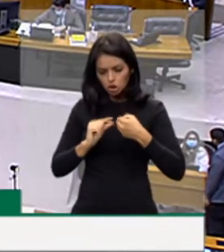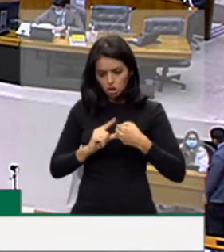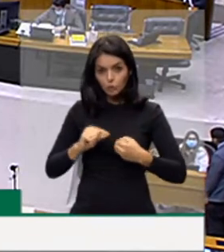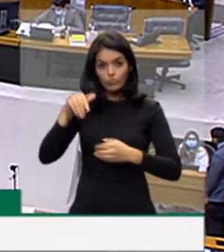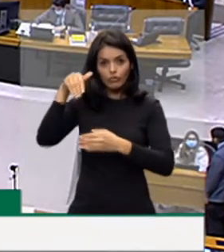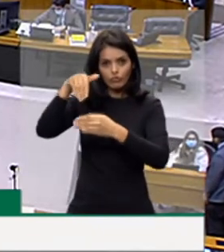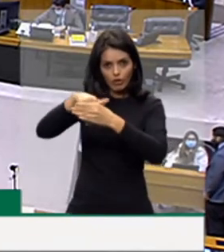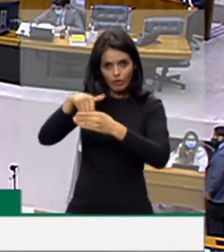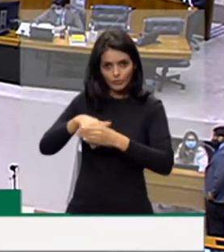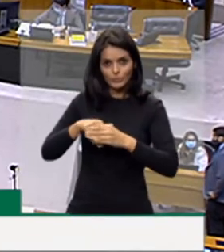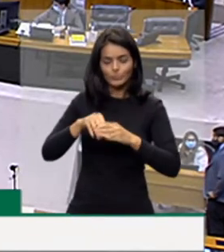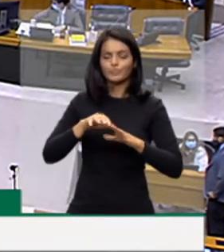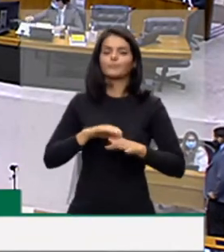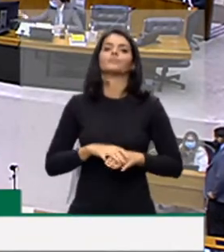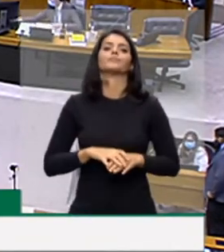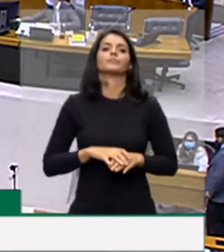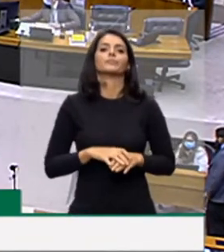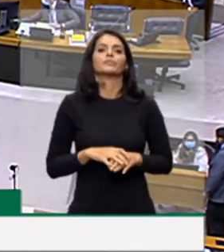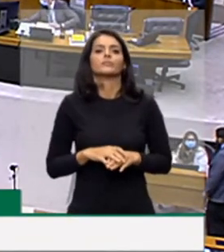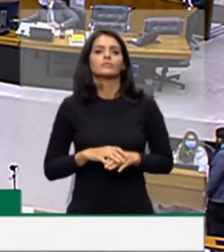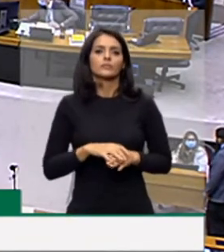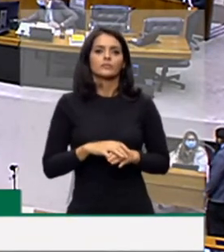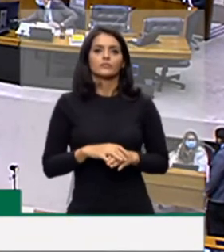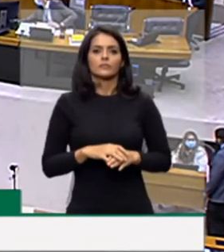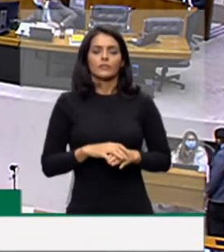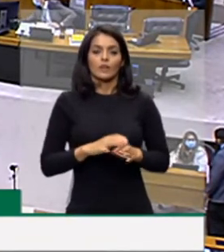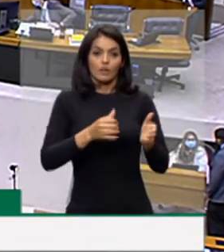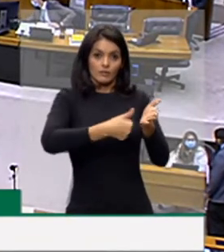UM REQUERIMENTO DA BANCADA DO PSB QUE SOLICITA QUE A MEDIDA PROVISÓRIA SEJA VOTADA ARTIGO